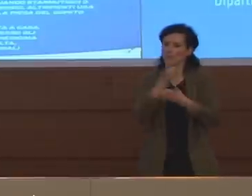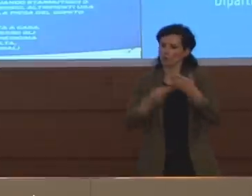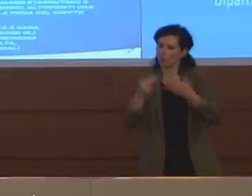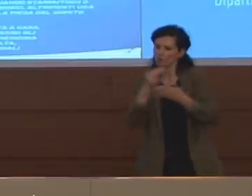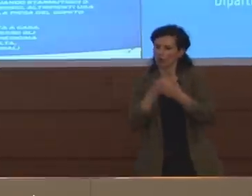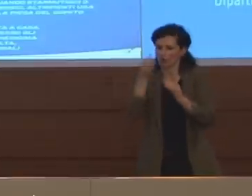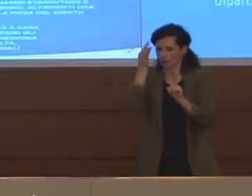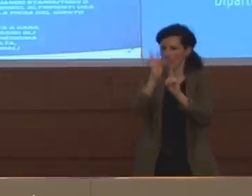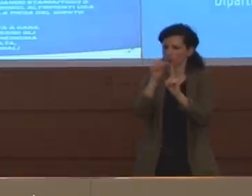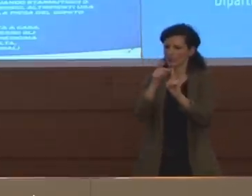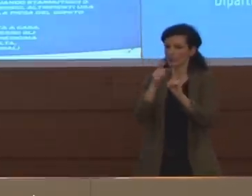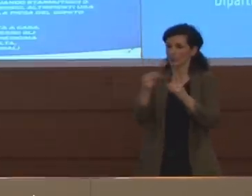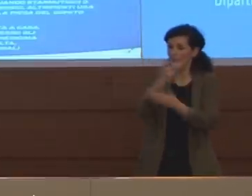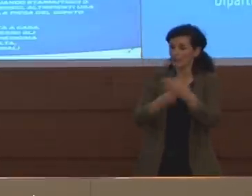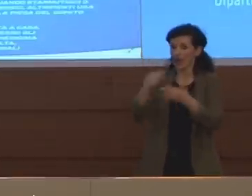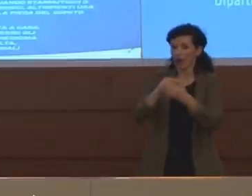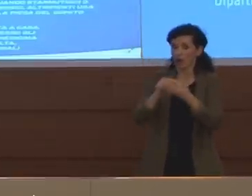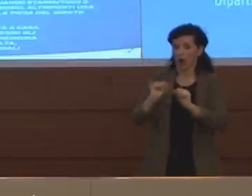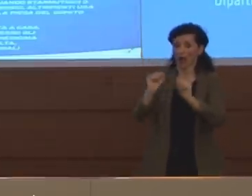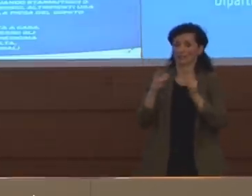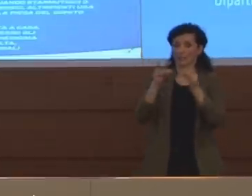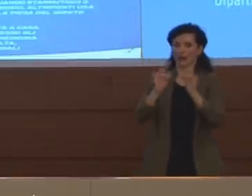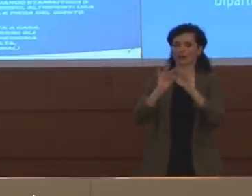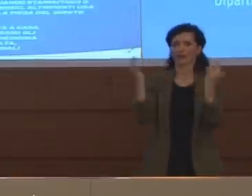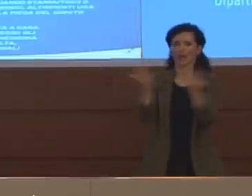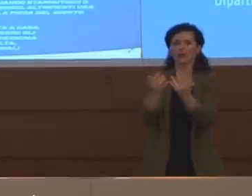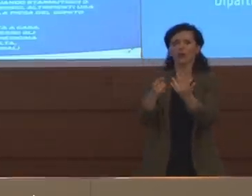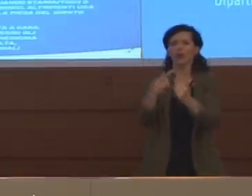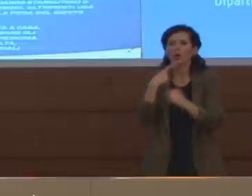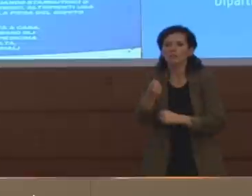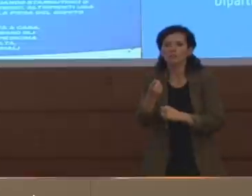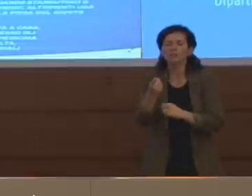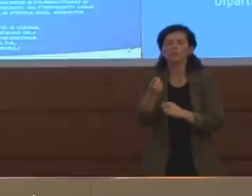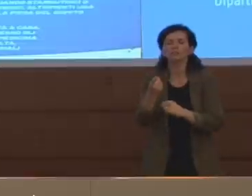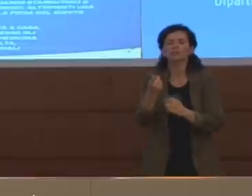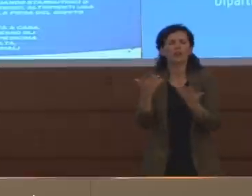piano antipandemico, chiedeva che fossero predisposti prima, non una volta